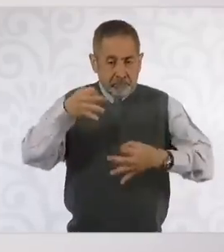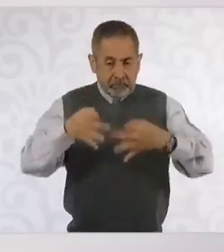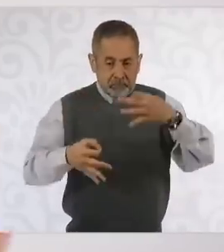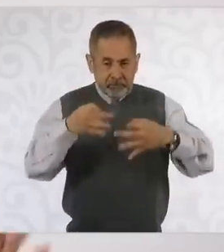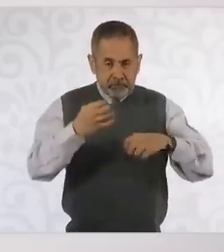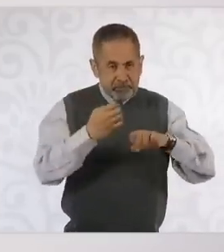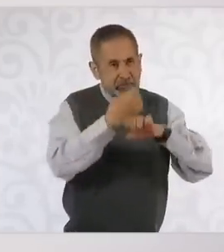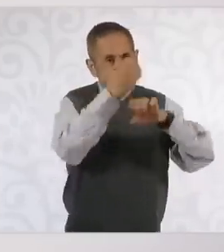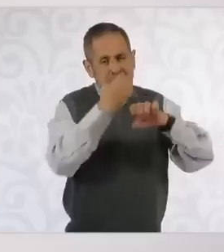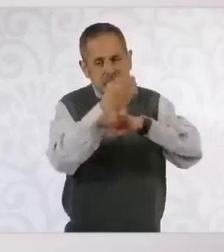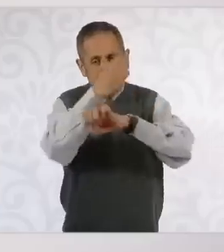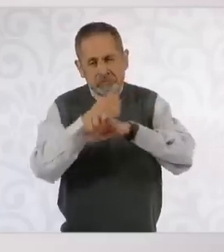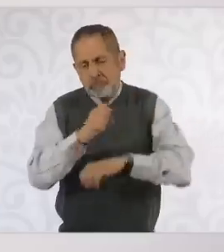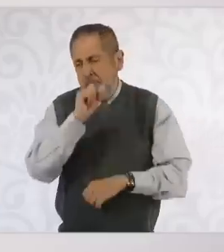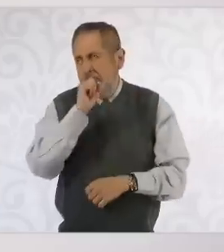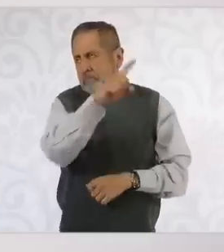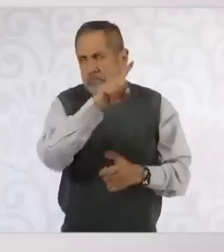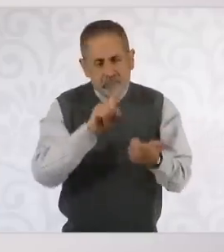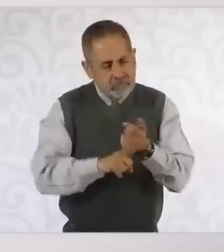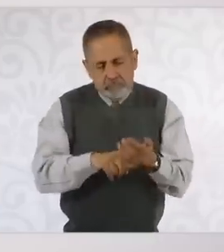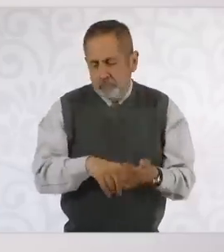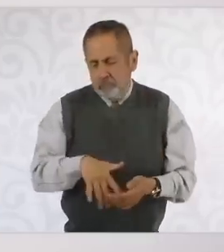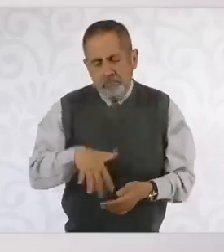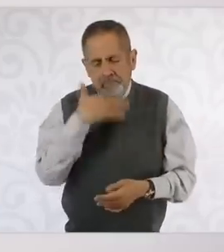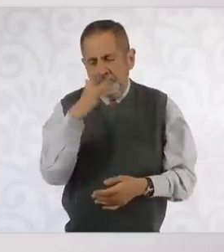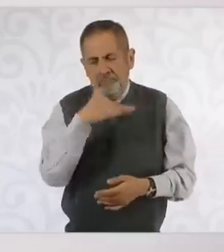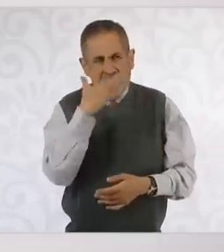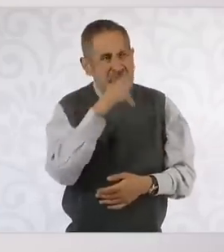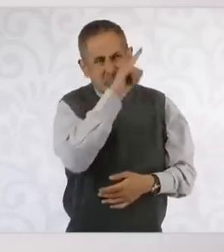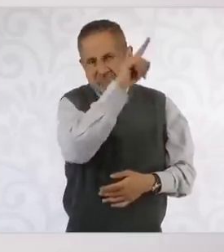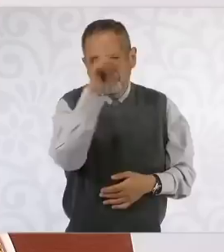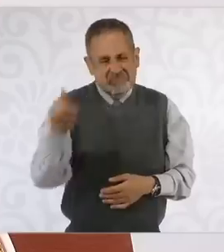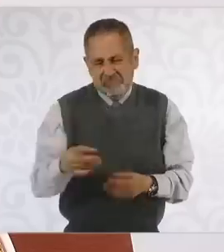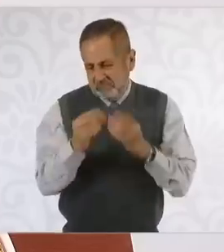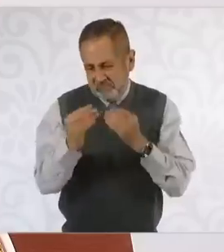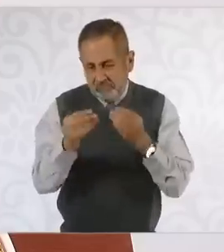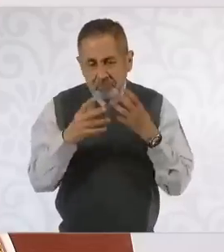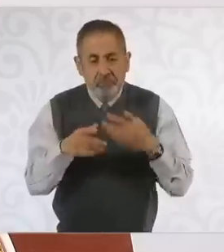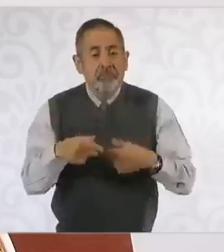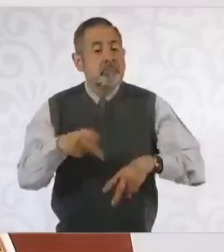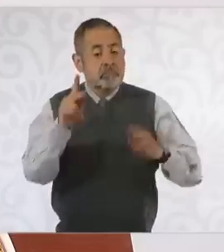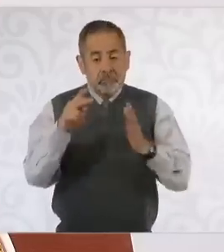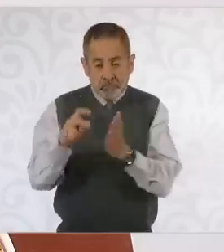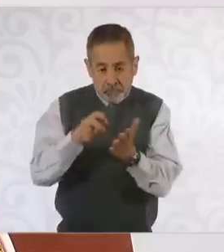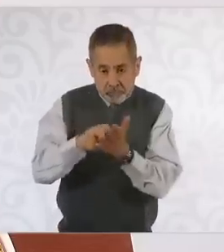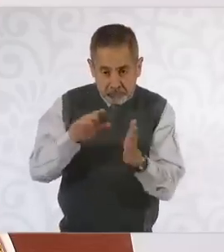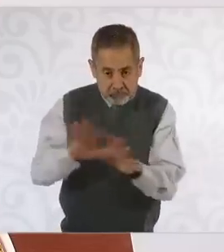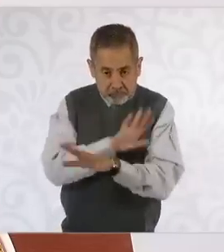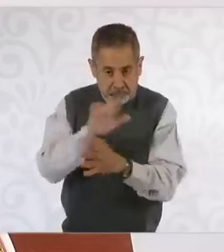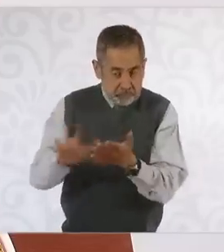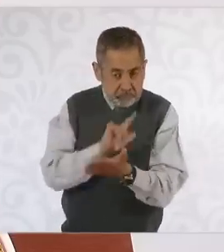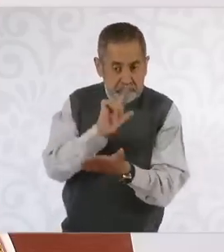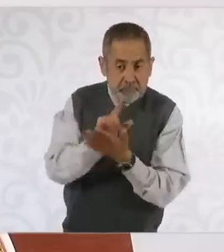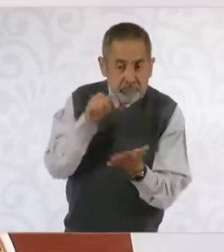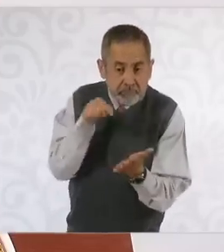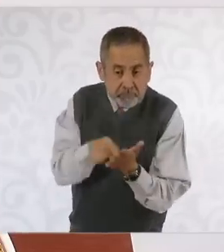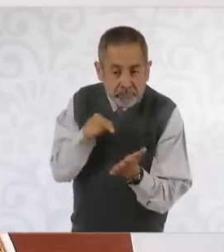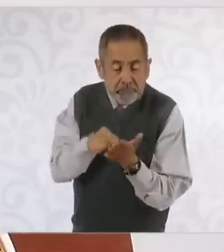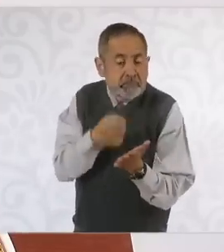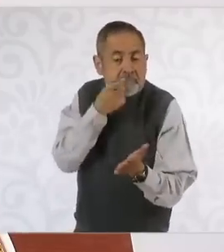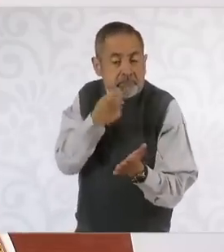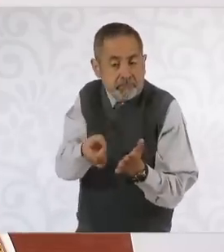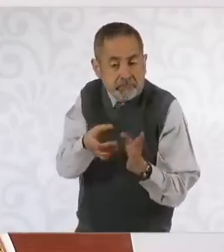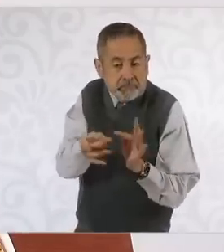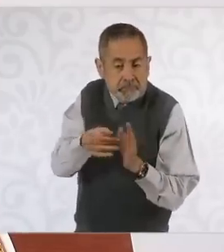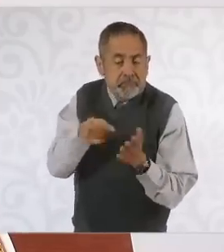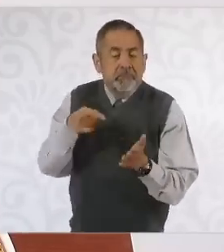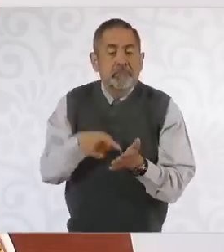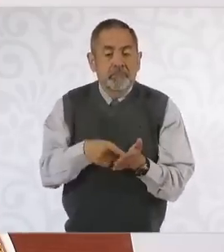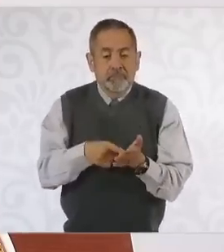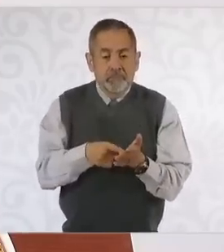muchos también tienen mucha corrupción pero en la reforma está establecido que eh van a decidir